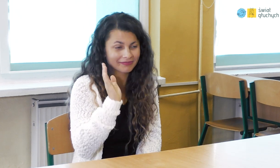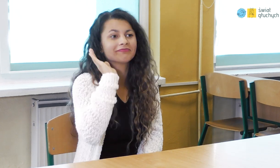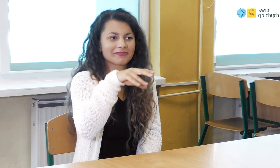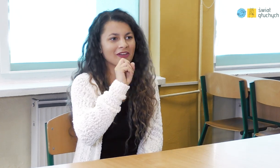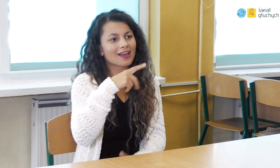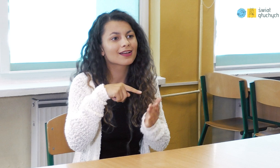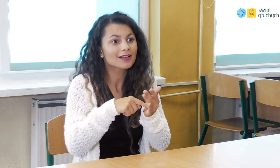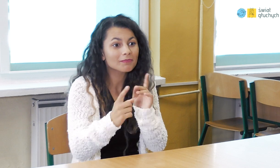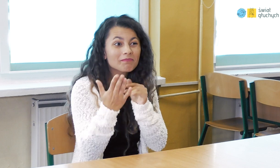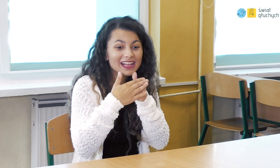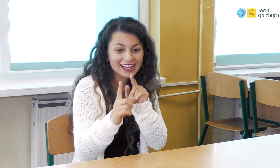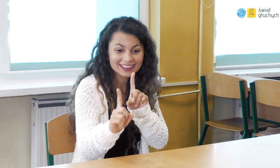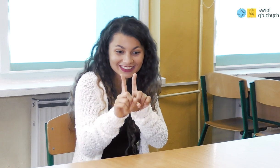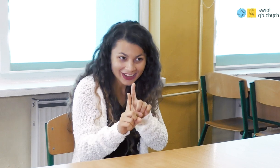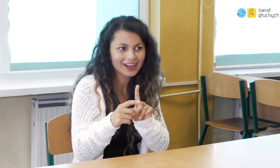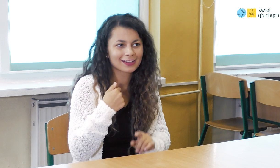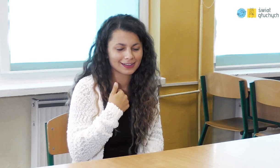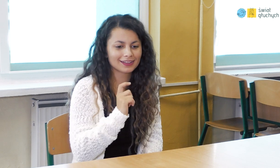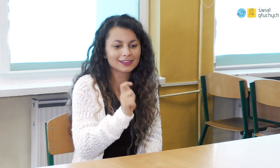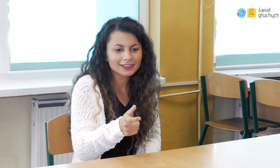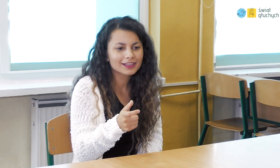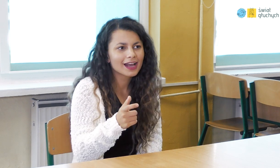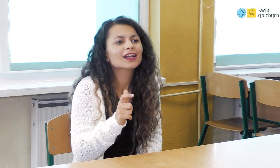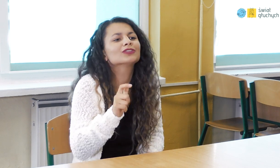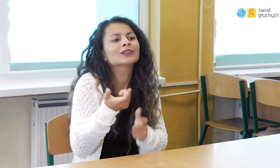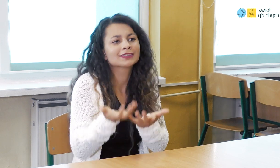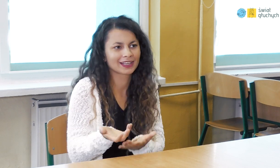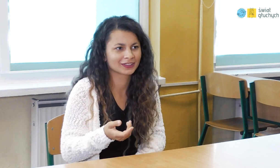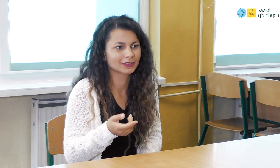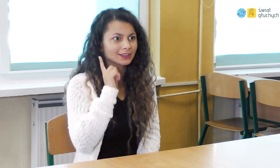Akurat stałam blisko i zapytałam. - Co chcesz?